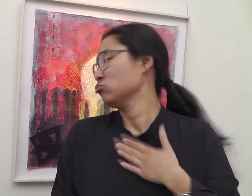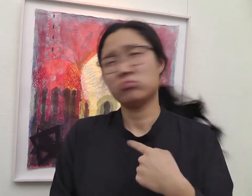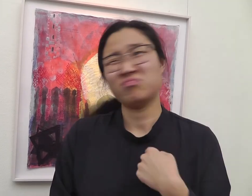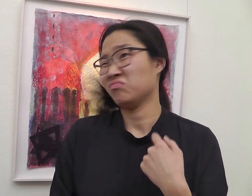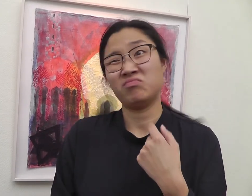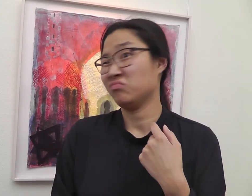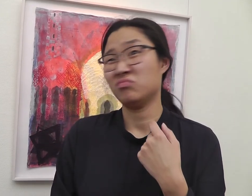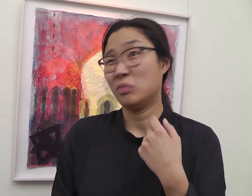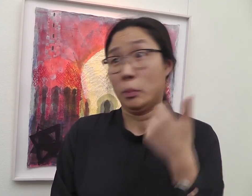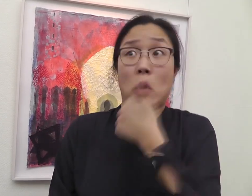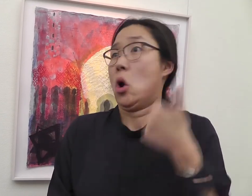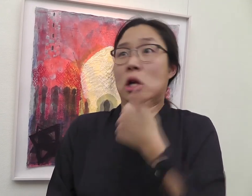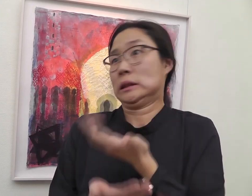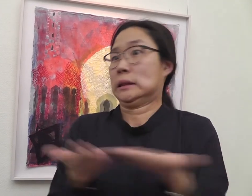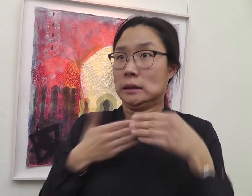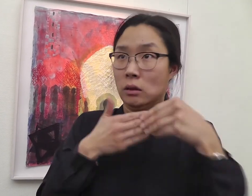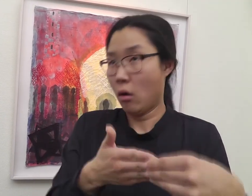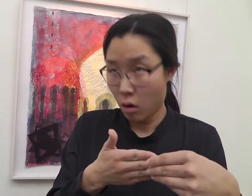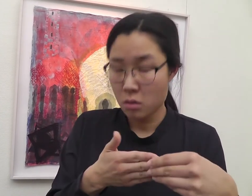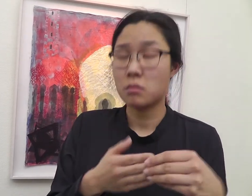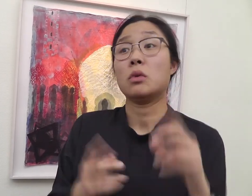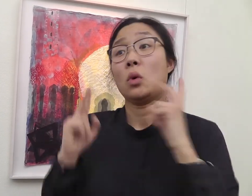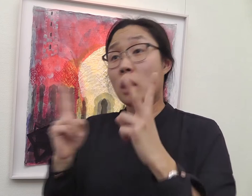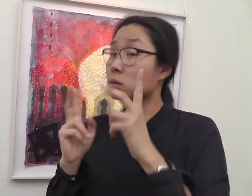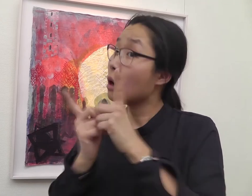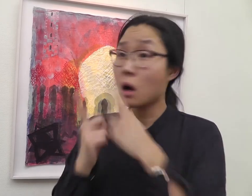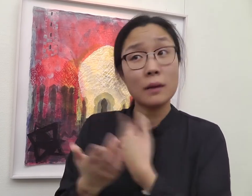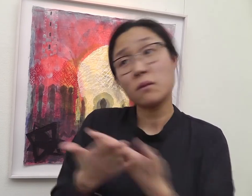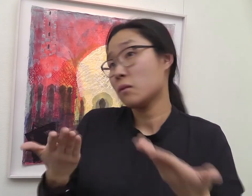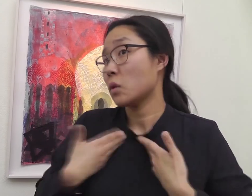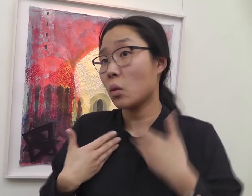För att kommunen tycker att jag inte har behov av det som varken ser eller hör.